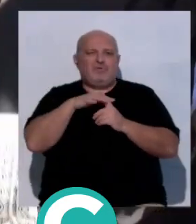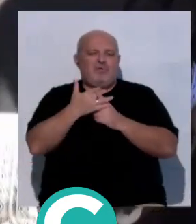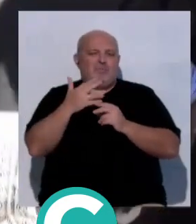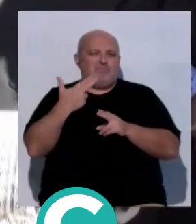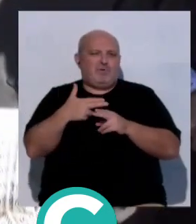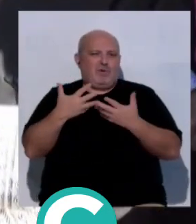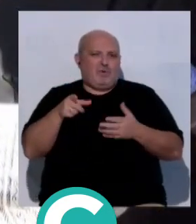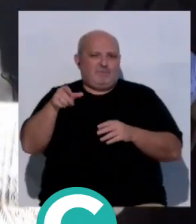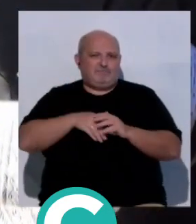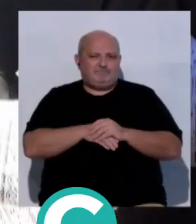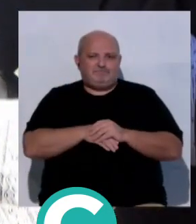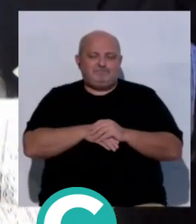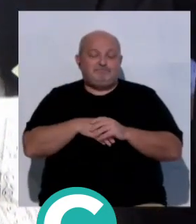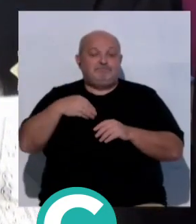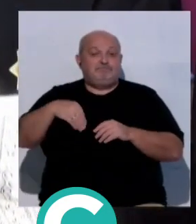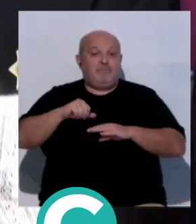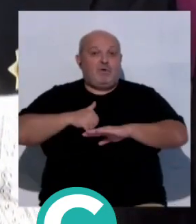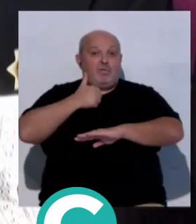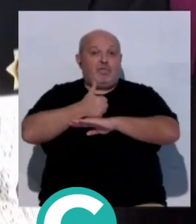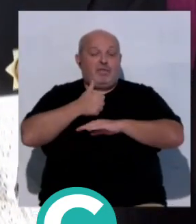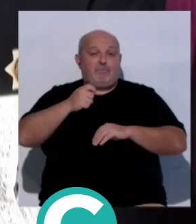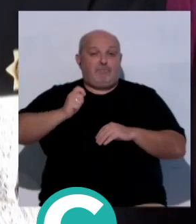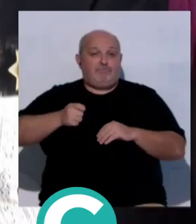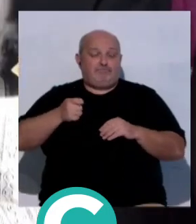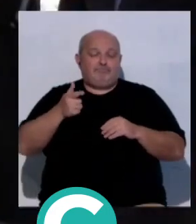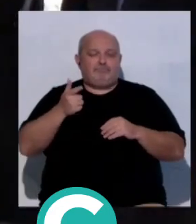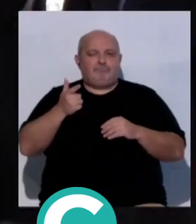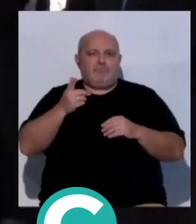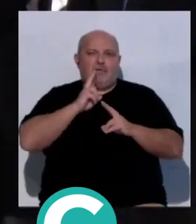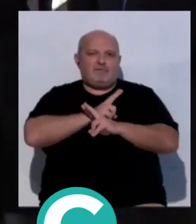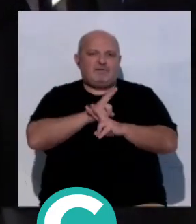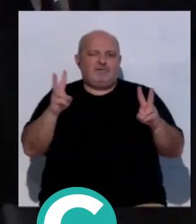actual el presidente de la audiencia provincial que ha secundado los comunicados emitidos en los